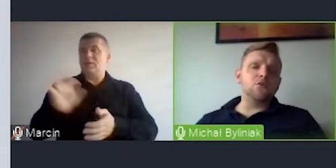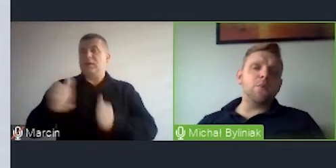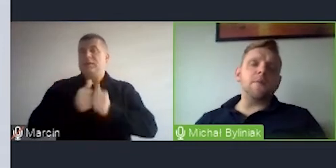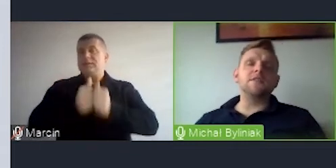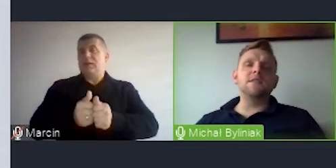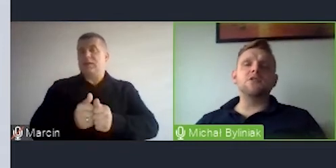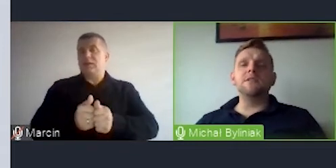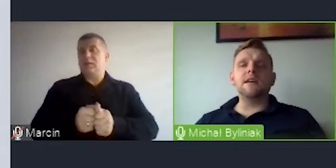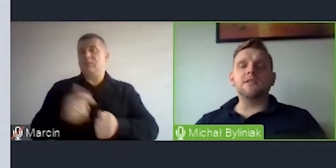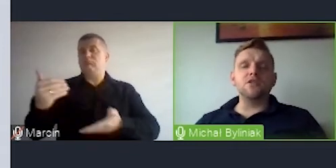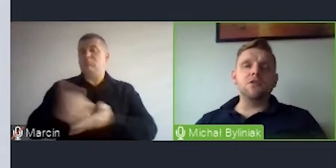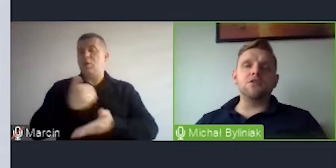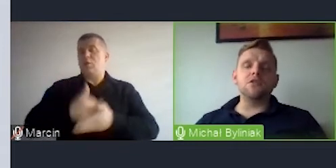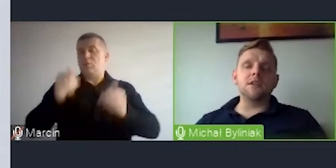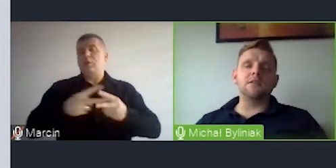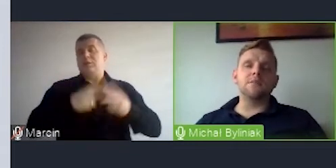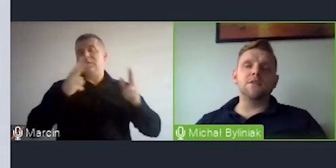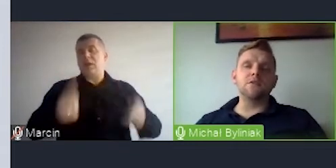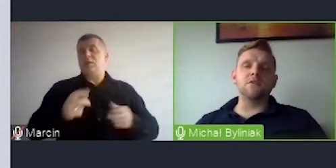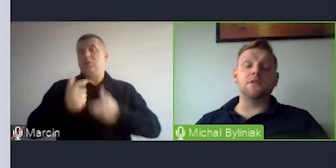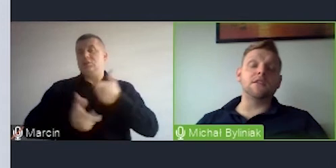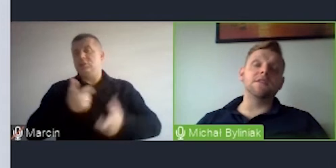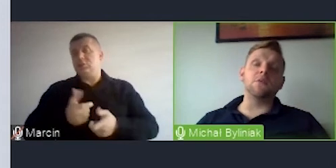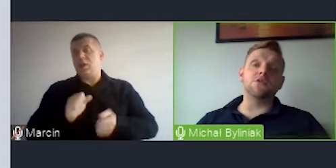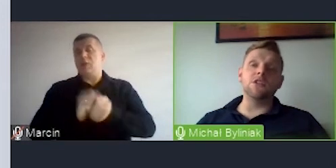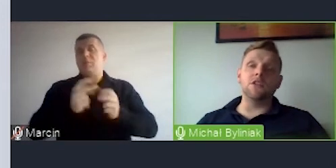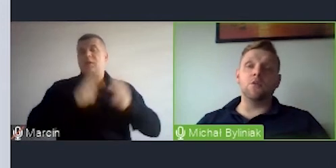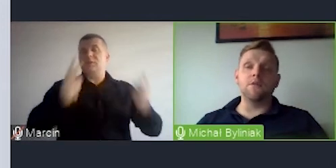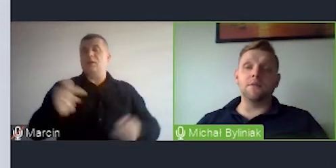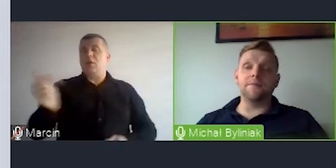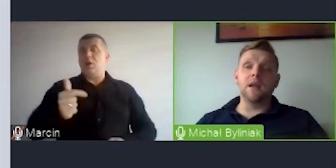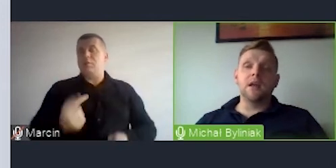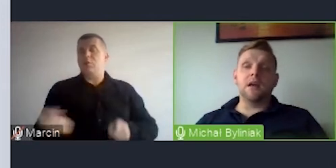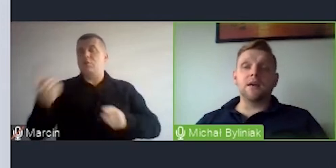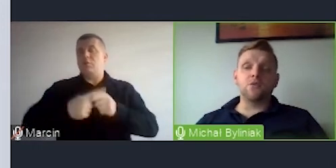Tu pomocny może być zakres czynności czy zakres obowiązków, dodatkowe załączniki do umowy,